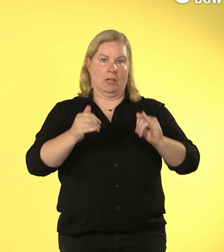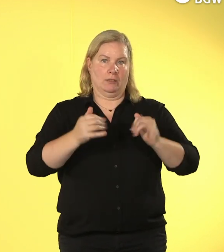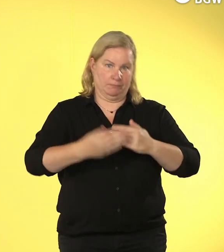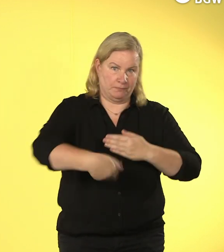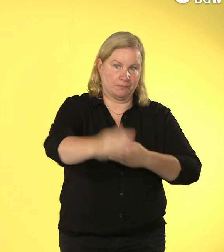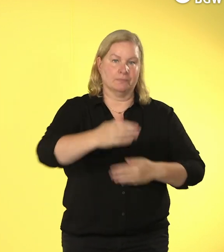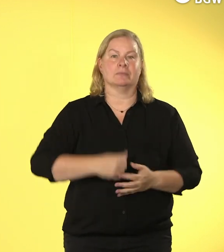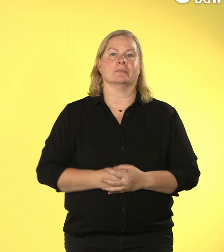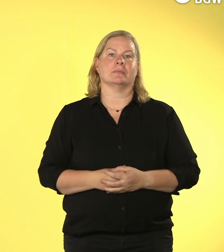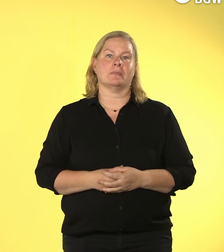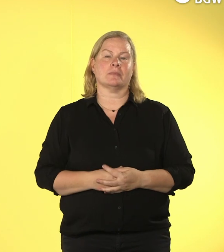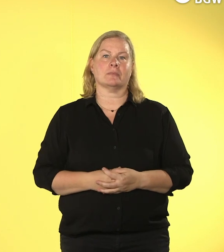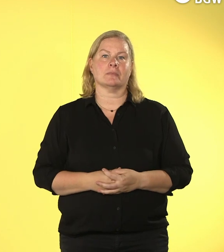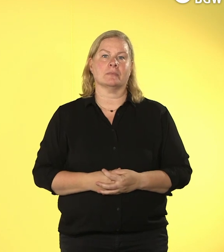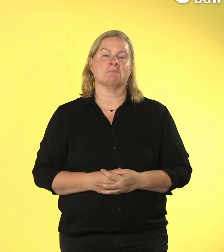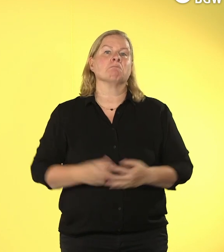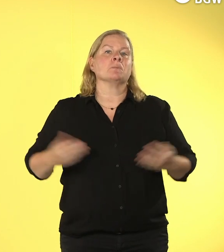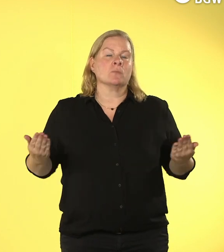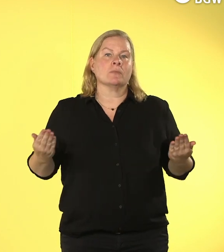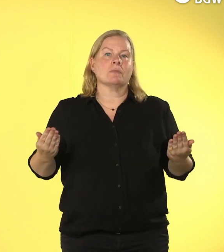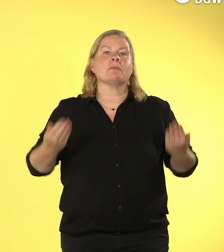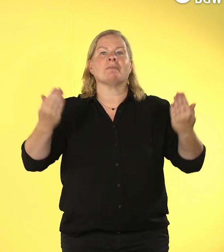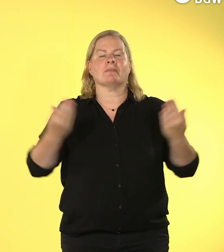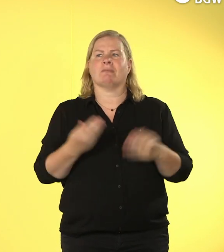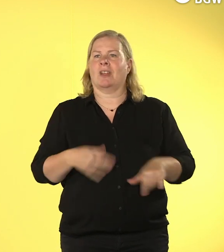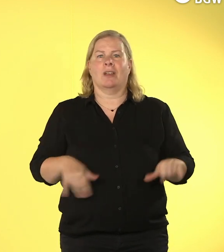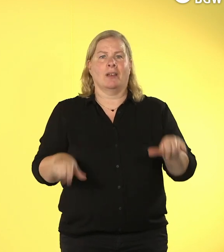Das ist so diese YouTube-Generation.